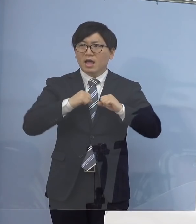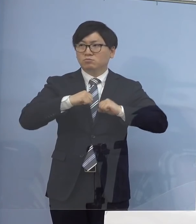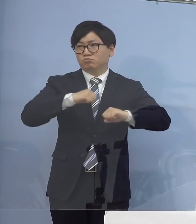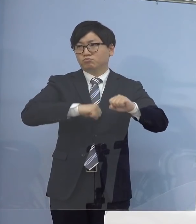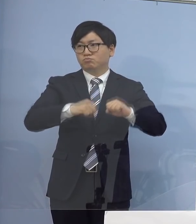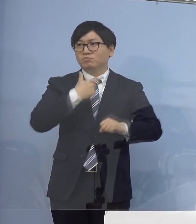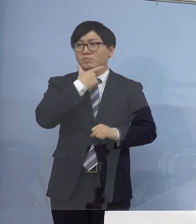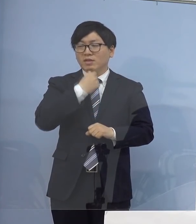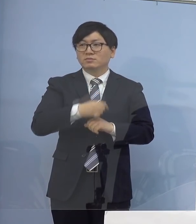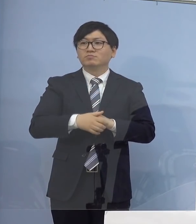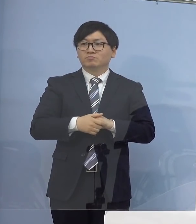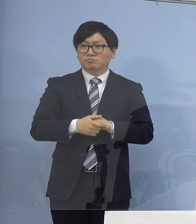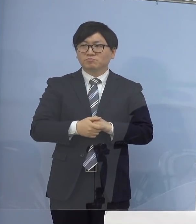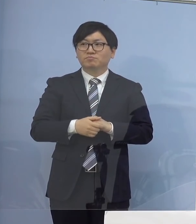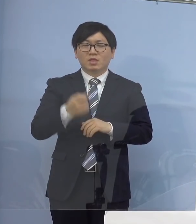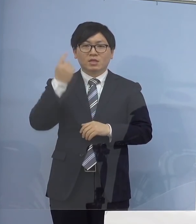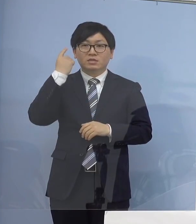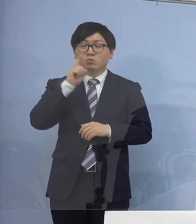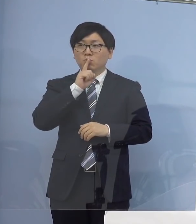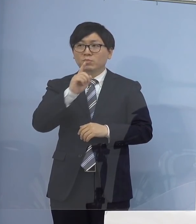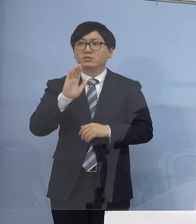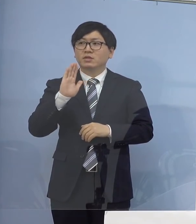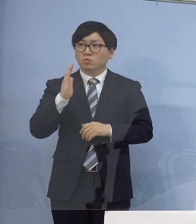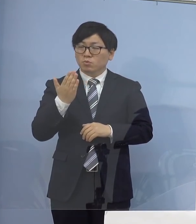また、昨日も申し上げたように3次救急